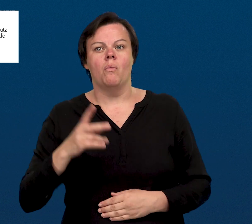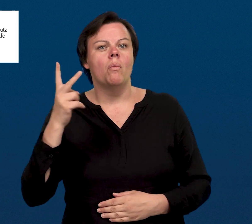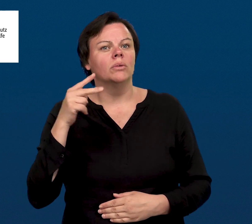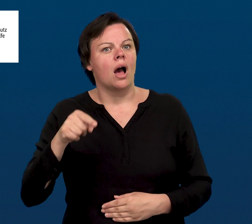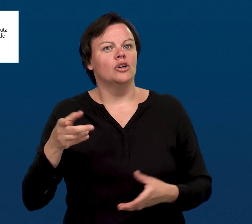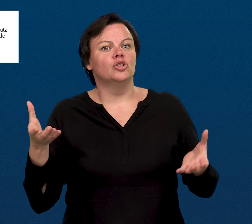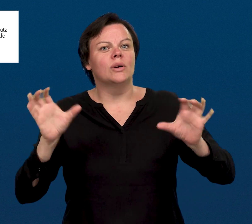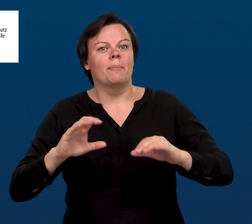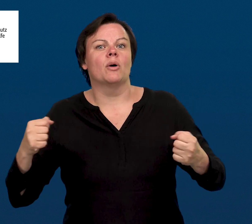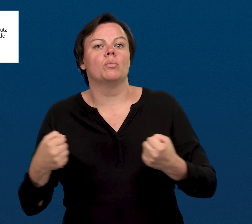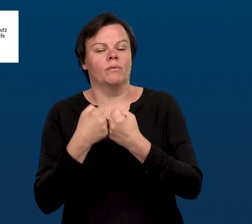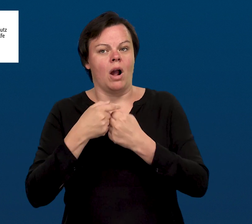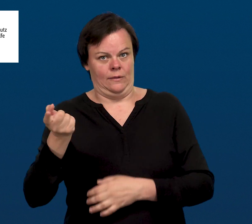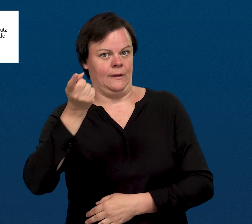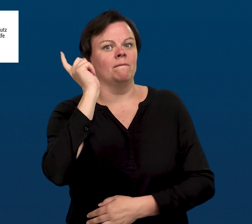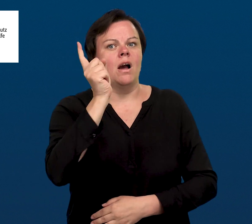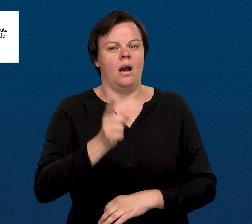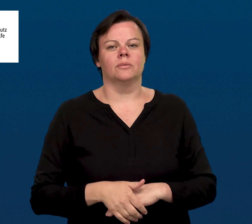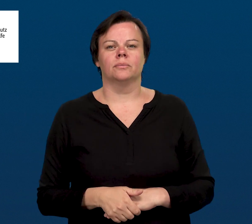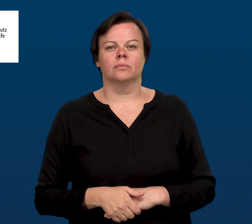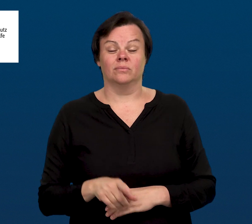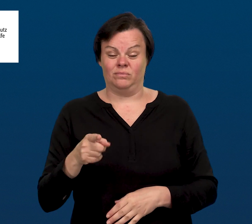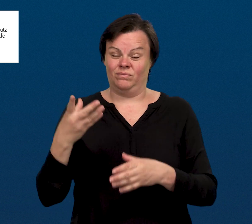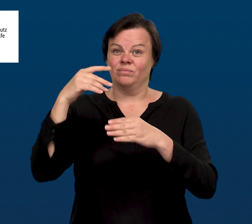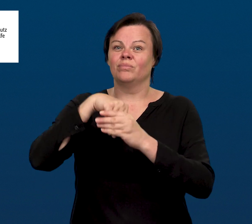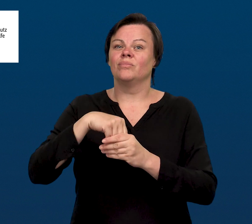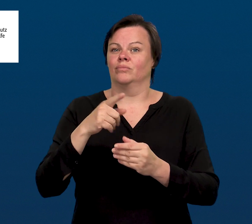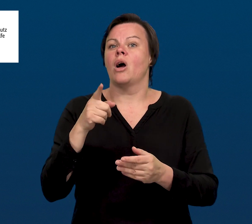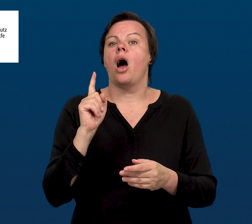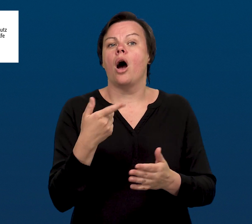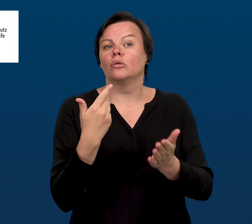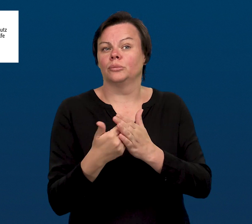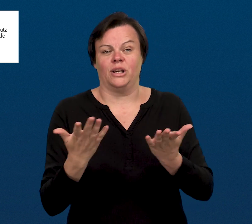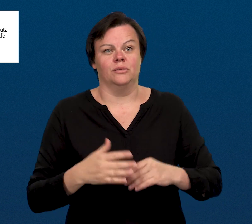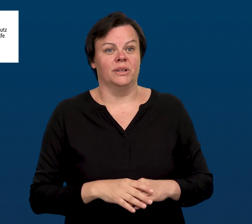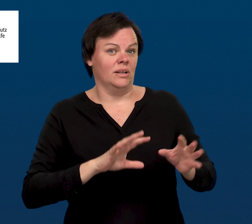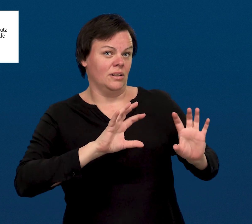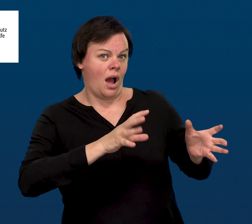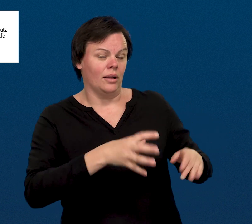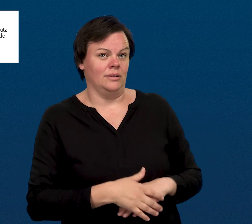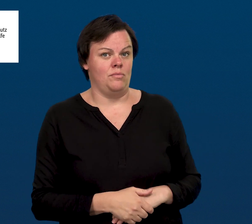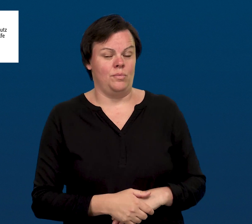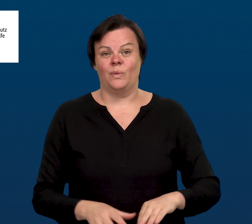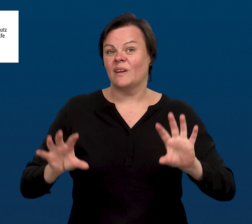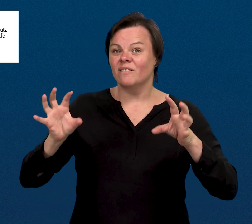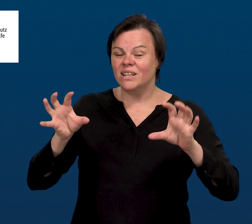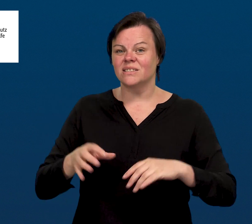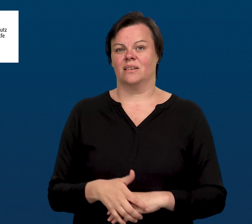oder einem Chemieunfall gewarnt. Dazu zählen zum Beispiel Radio und Fernsehen,